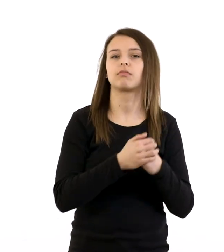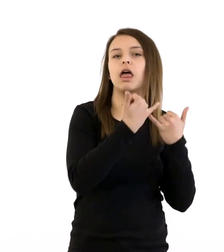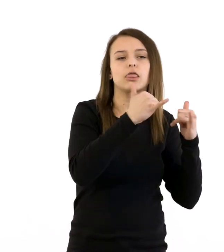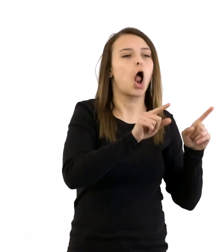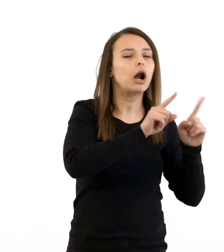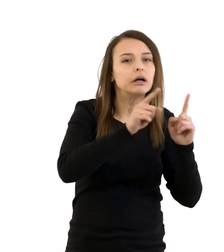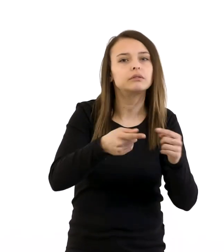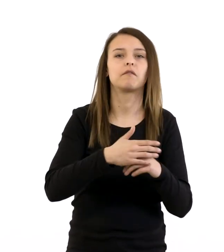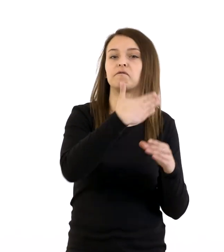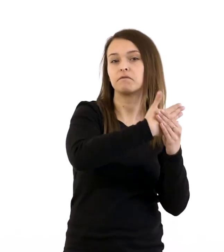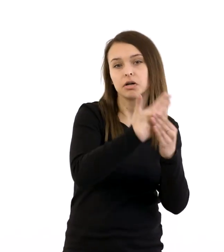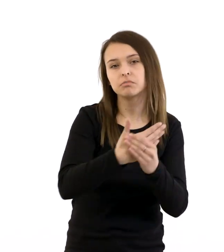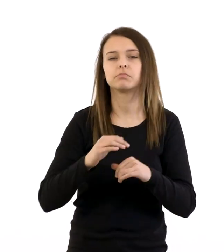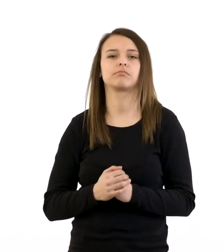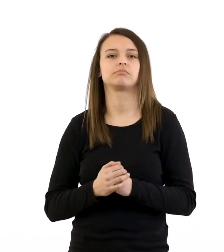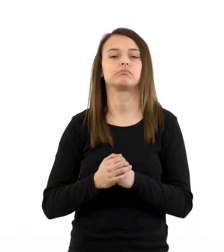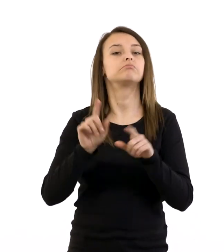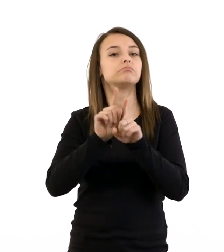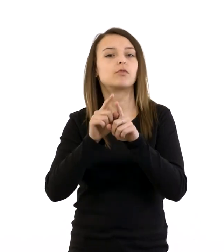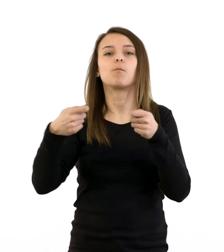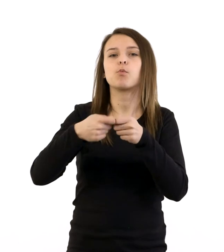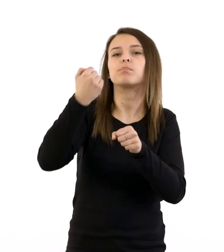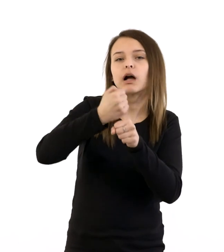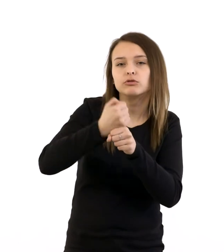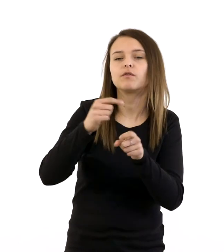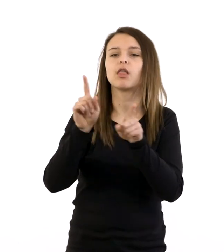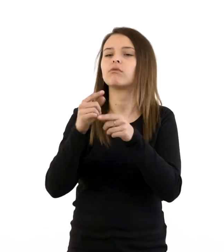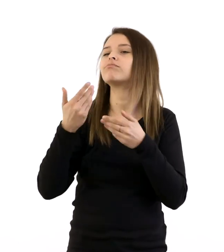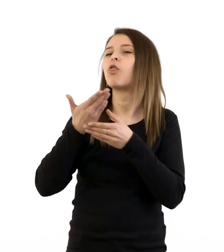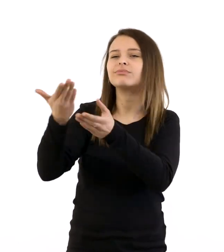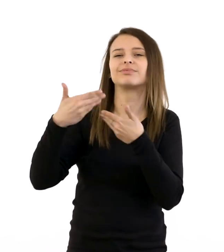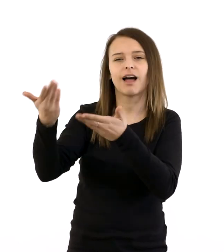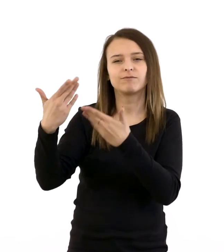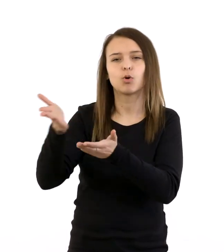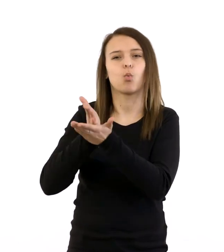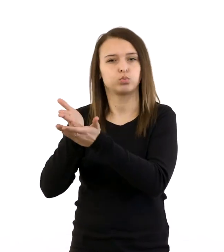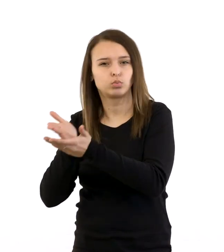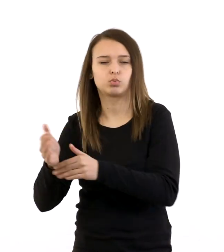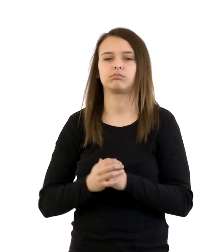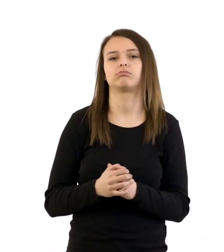inne organizacje i firmy; współpracownicy, dostawcy usług;